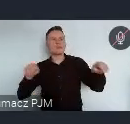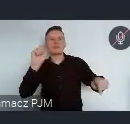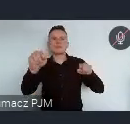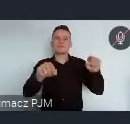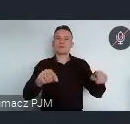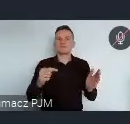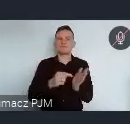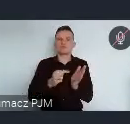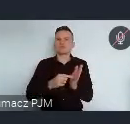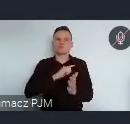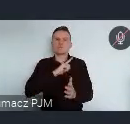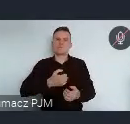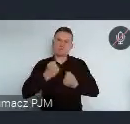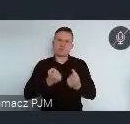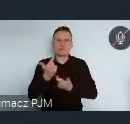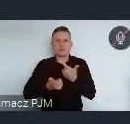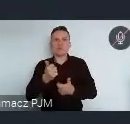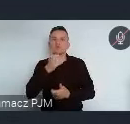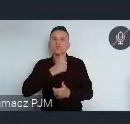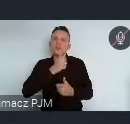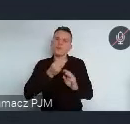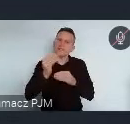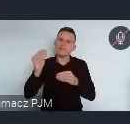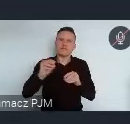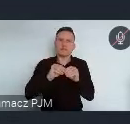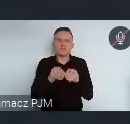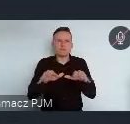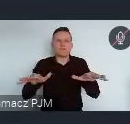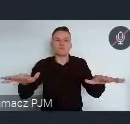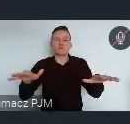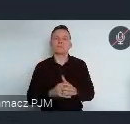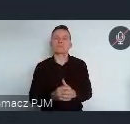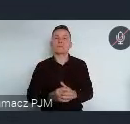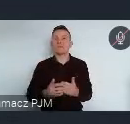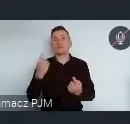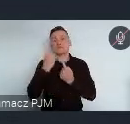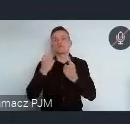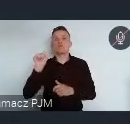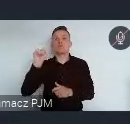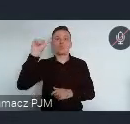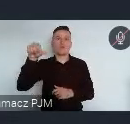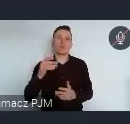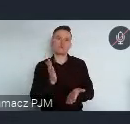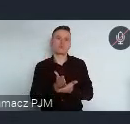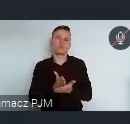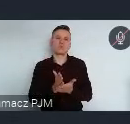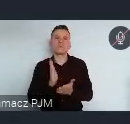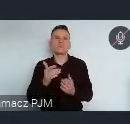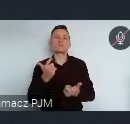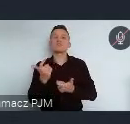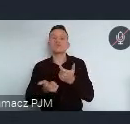chociażby w przyszłym roku będziemy, już wiemy, będziemy realizować zagospodarowanie naszego poligonu,